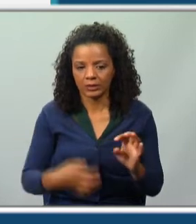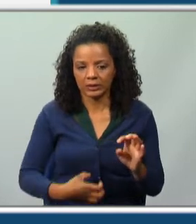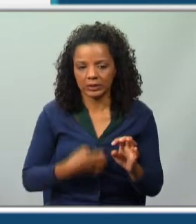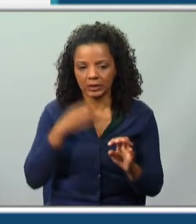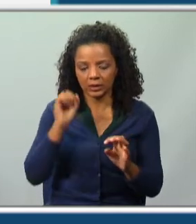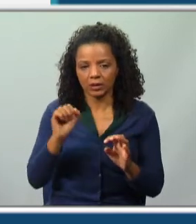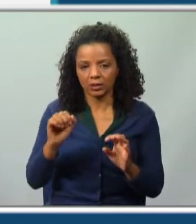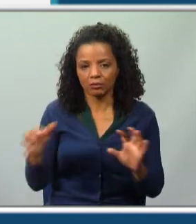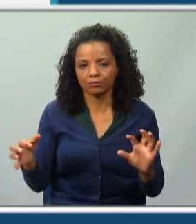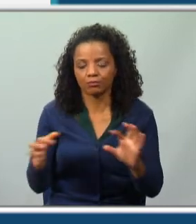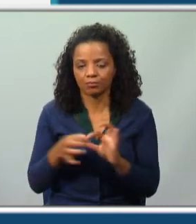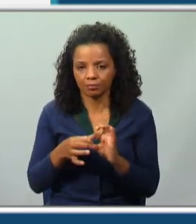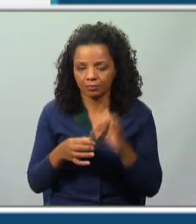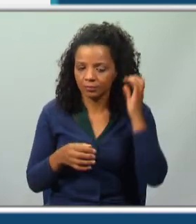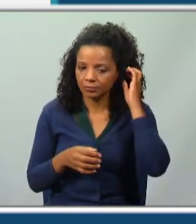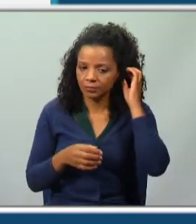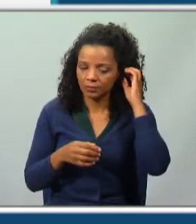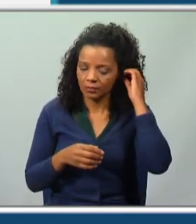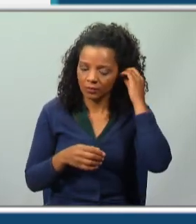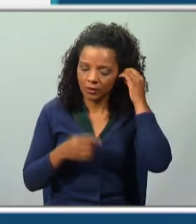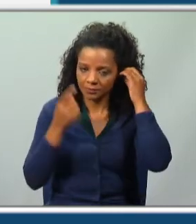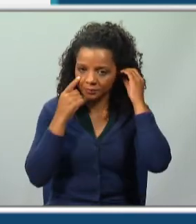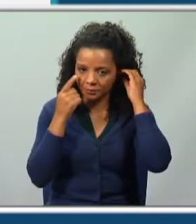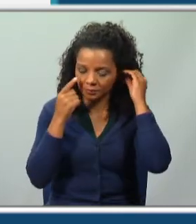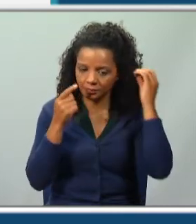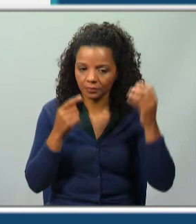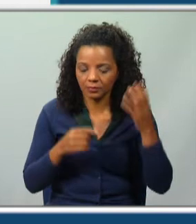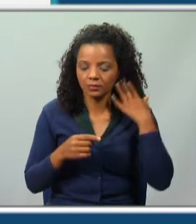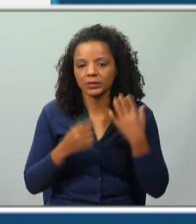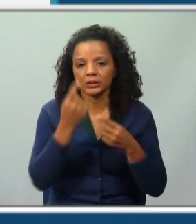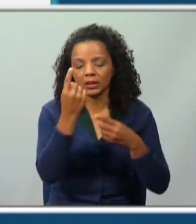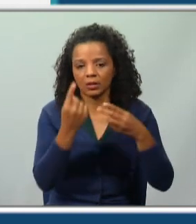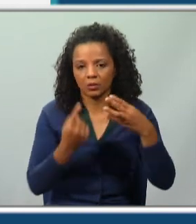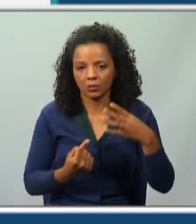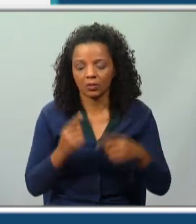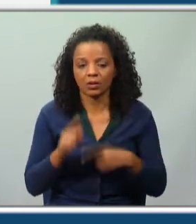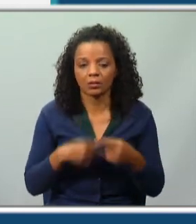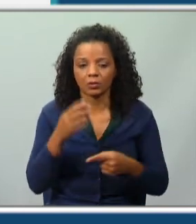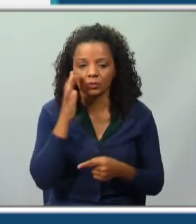de está associado vamos conhecer uma a uma e depois vamos tentar o que vamos of是關聯的讓我們一一見面一個然後我們將嘗試我們將要做什麼